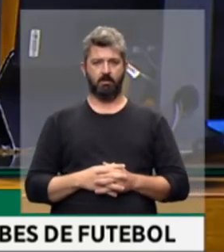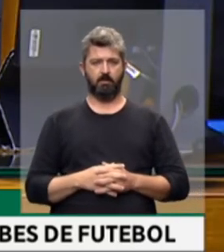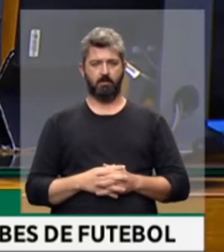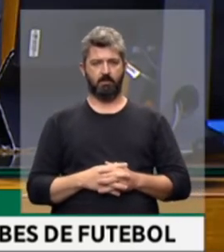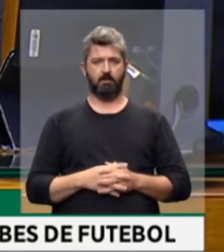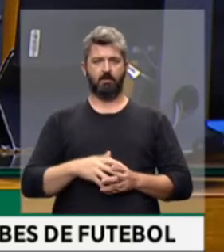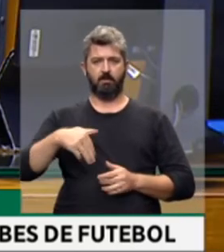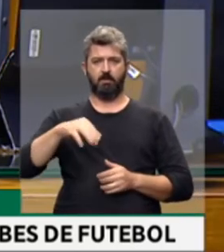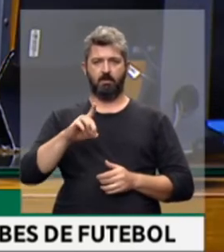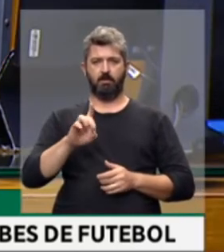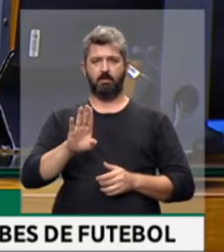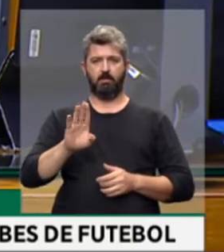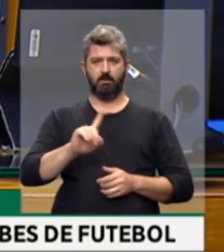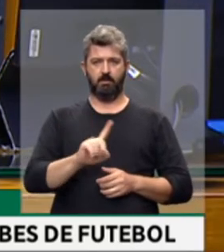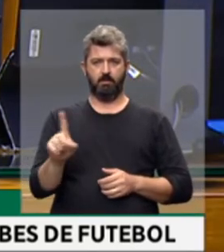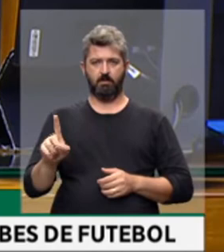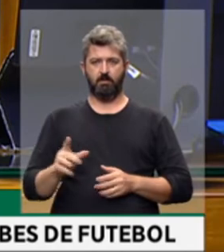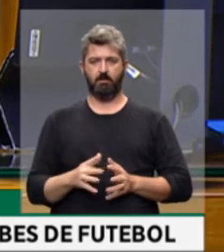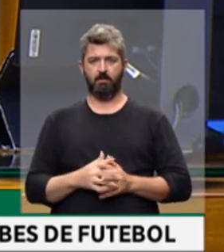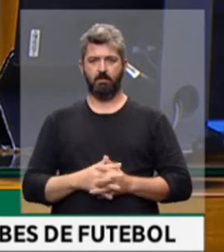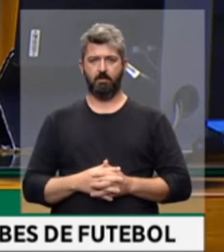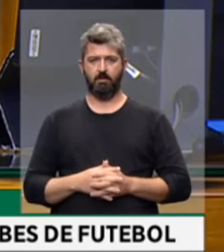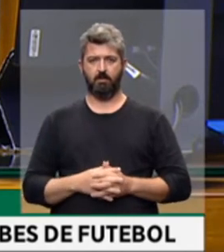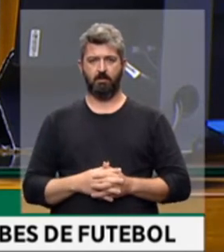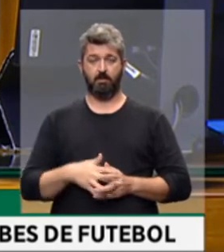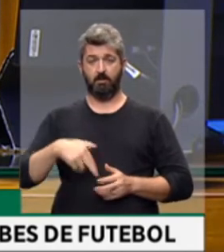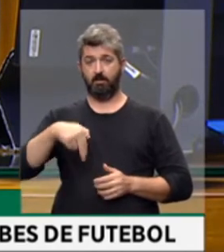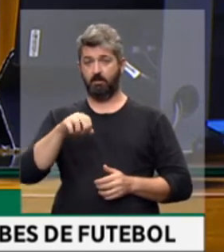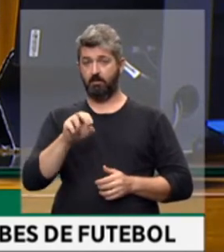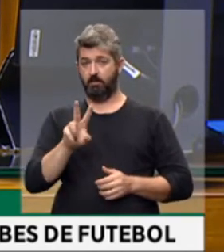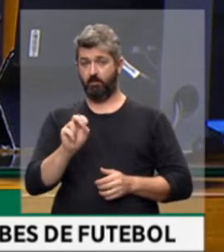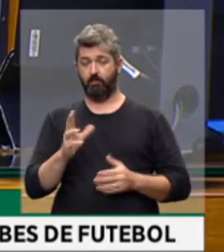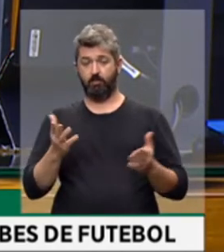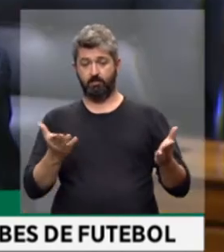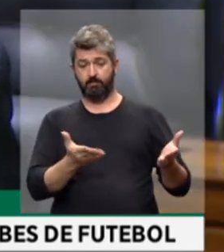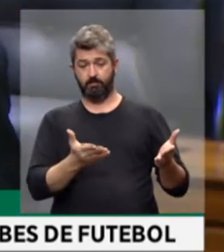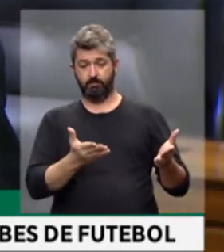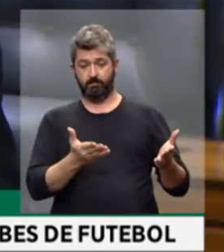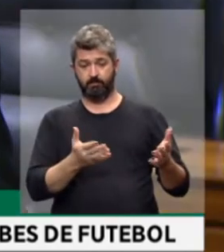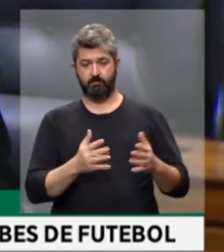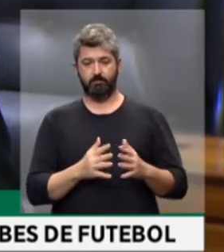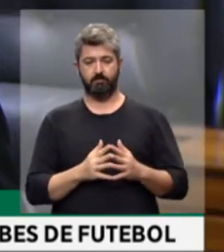O NOVO? COMO VOTA O AVANTE? -- [DEPUTADA]: AVANTE VOTA NÃO, PRESIDENTE. -- [PRESIDENTE]: OBRIGADO, DEPUTADA. -- [DEPUTADO]: MDB, NÃO,